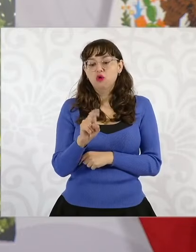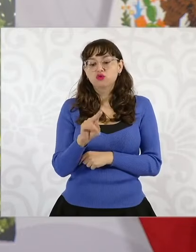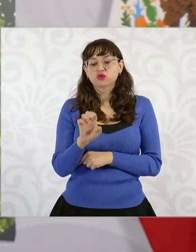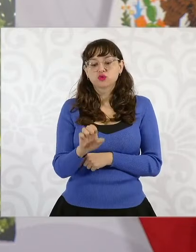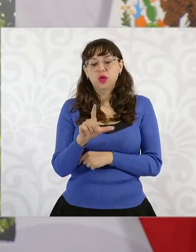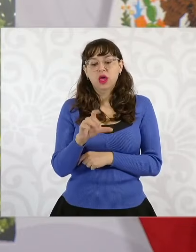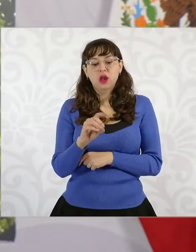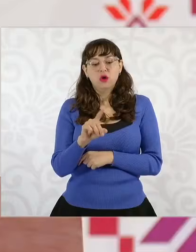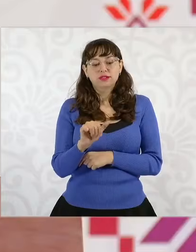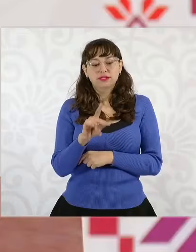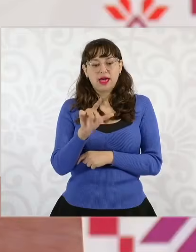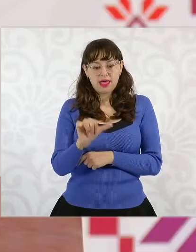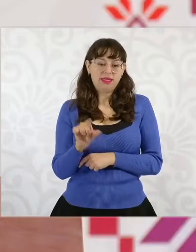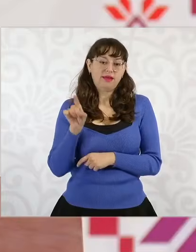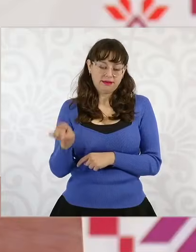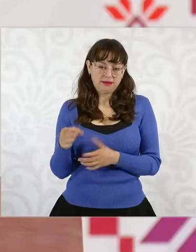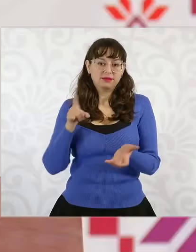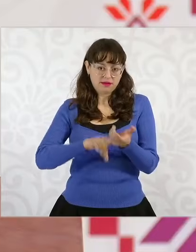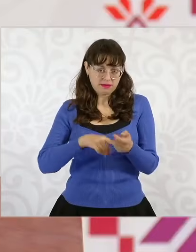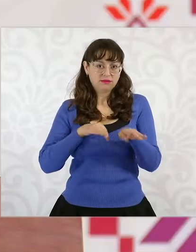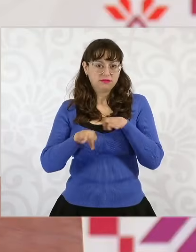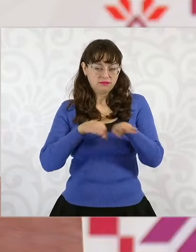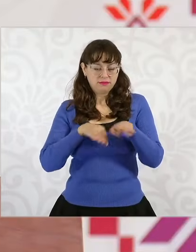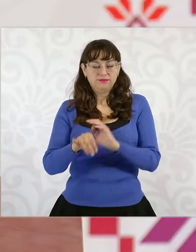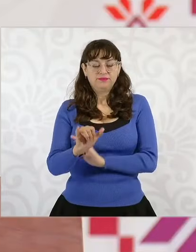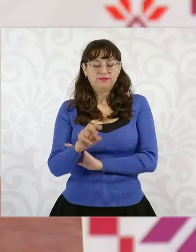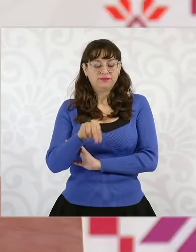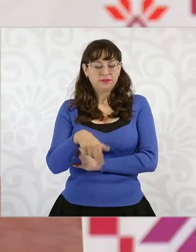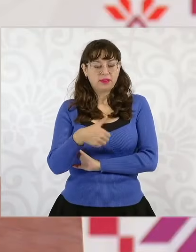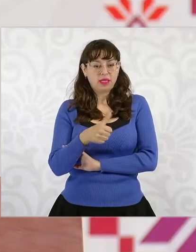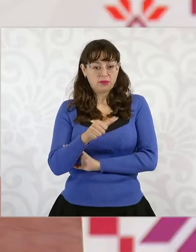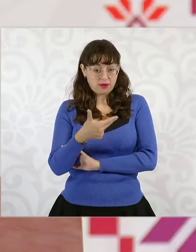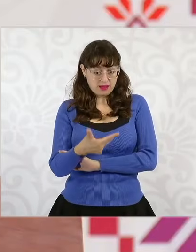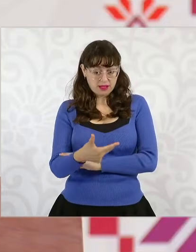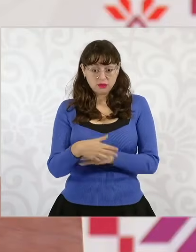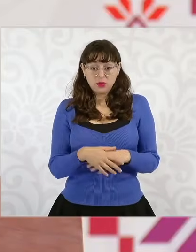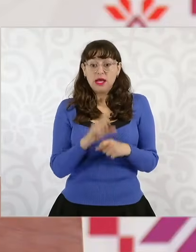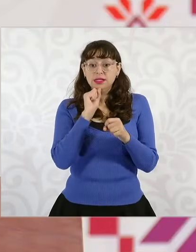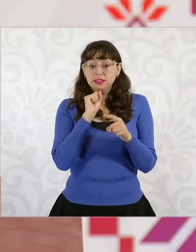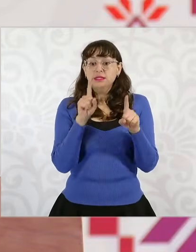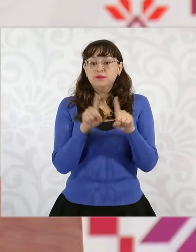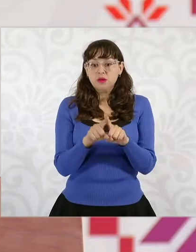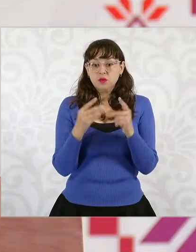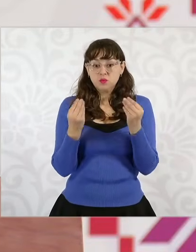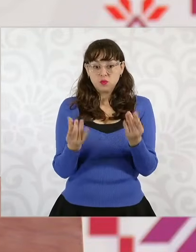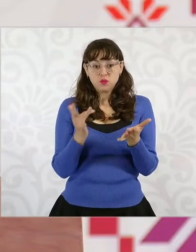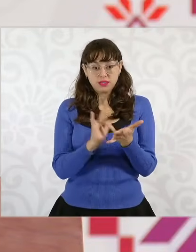Instituto Nacional de Antropología e Historia. Y por supuesto agradecemos también a el guía